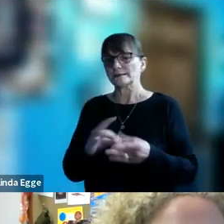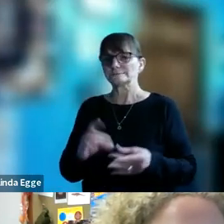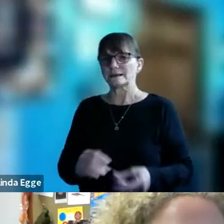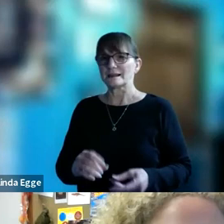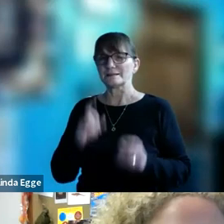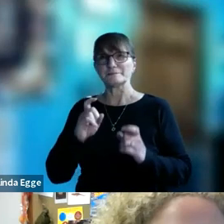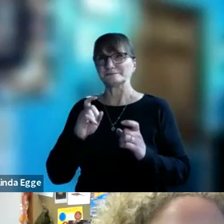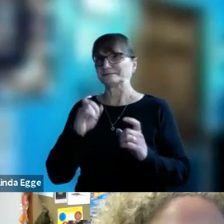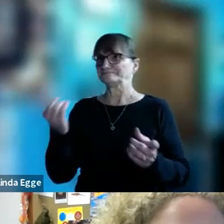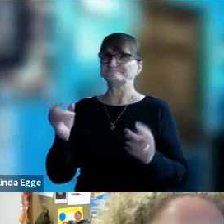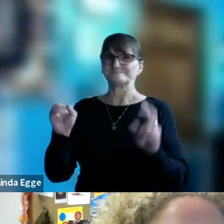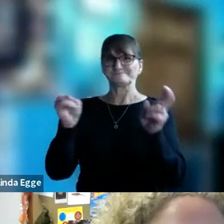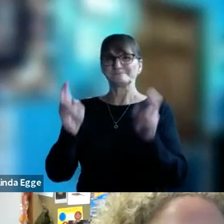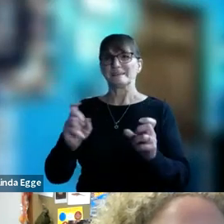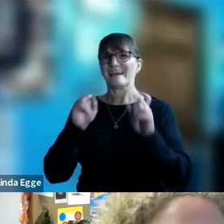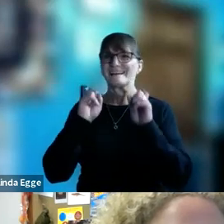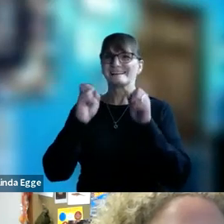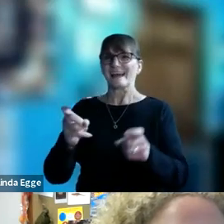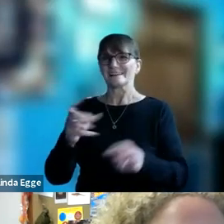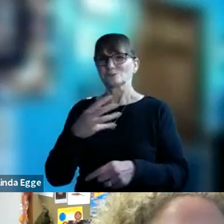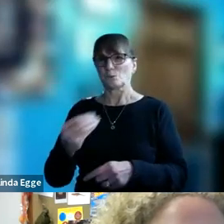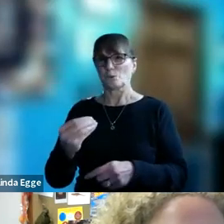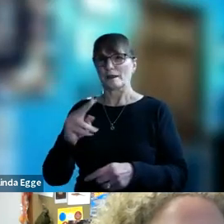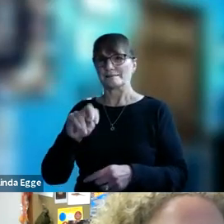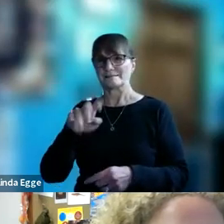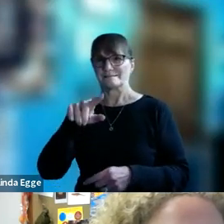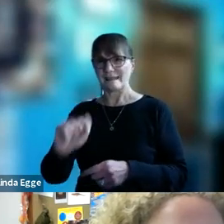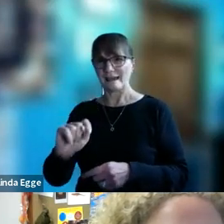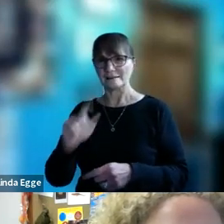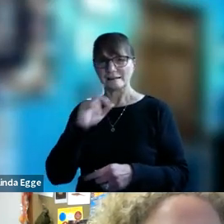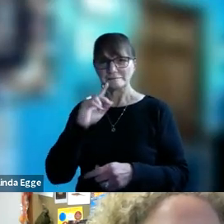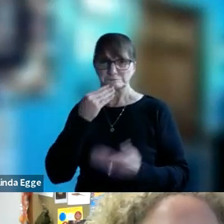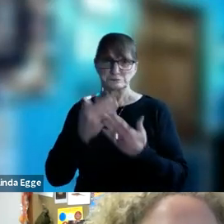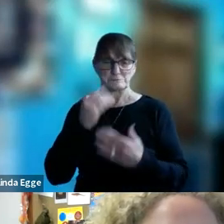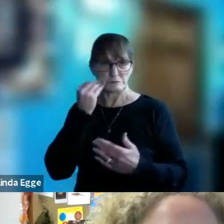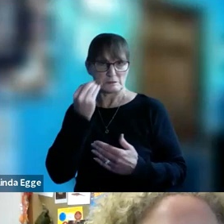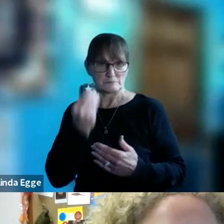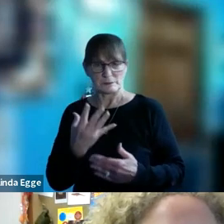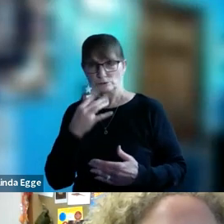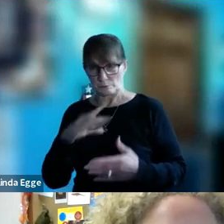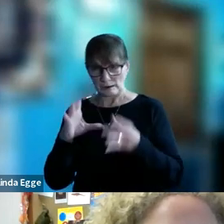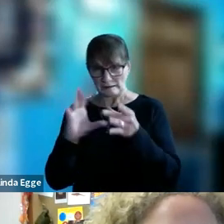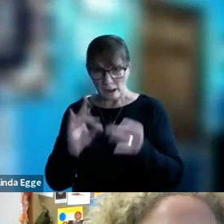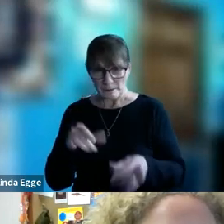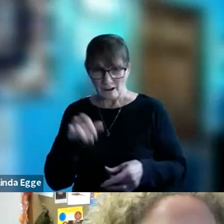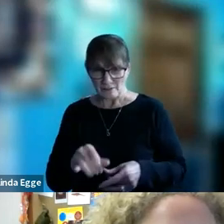Así que es útil que se incluya esa información, pero es probable que la comentemos de todos modos.